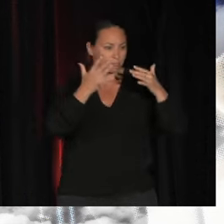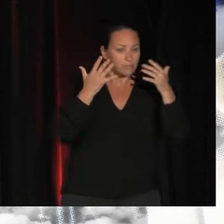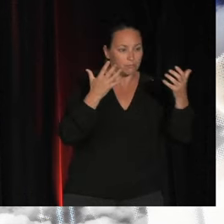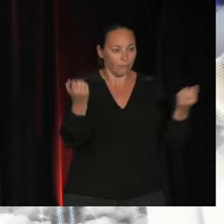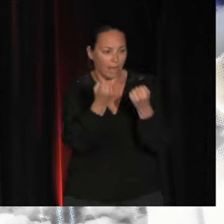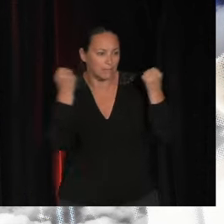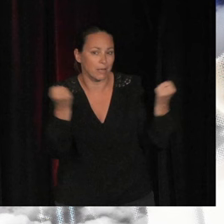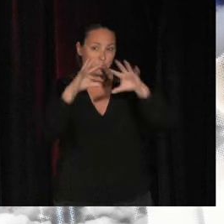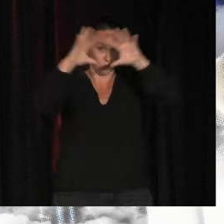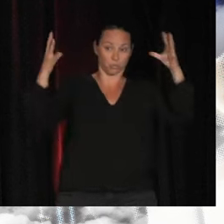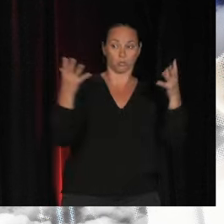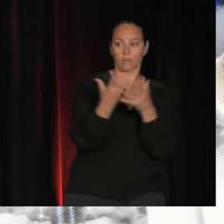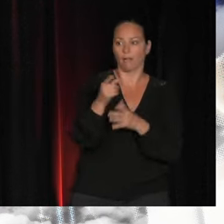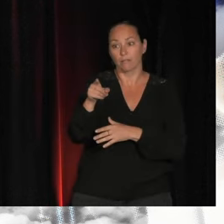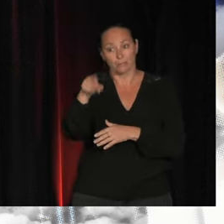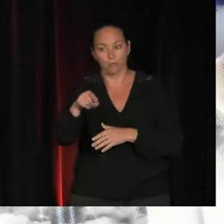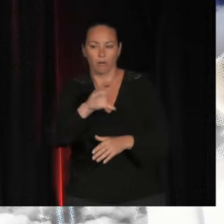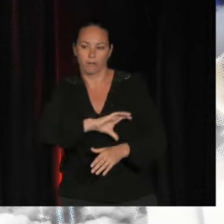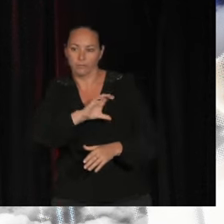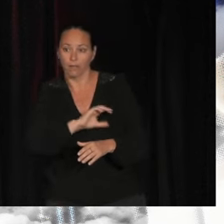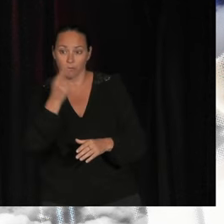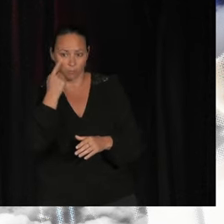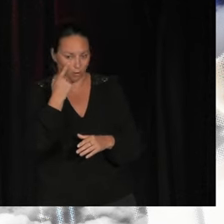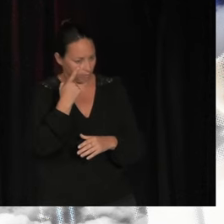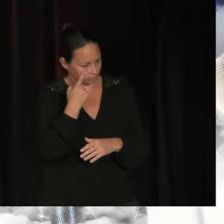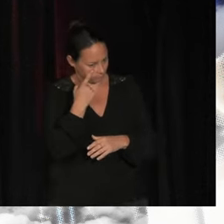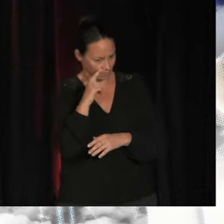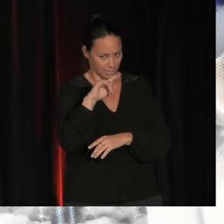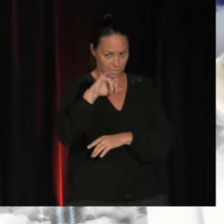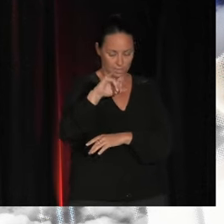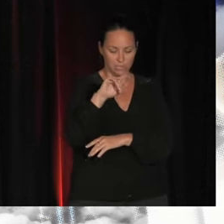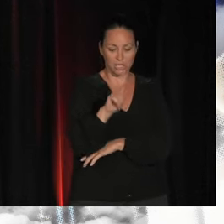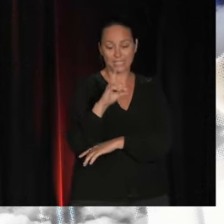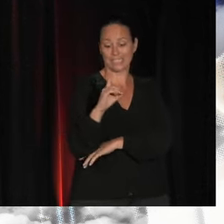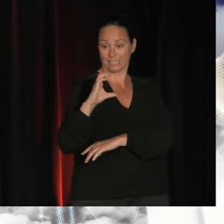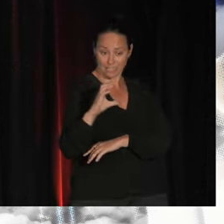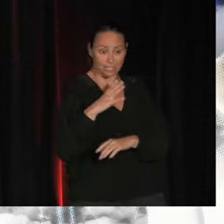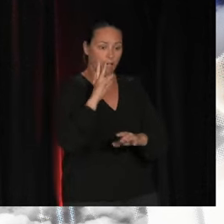Bref, encore une fois, moi, je vous invite vraiment à prendre le temps d'aller sur le Vault de la GDC. Il y a des tonnes et des tonnes de conférences qui expliquent tout ça.